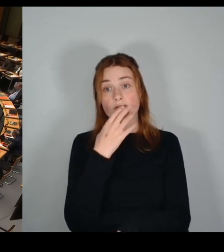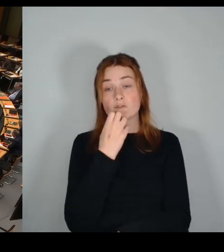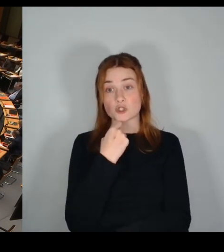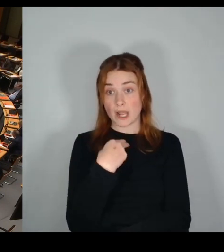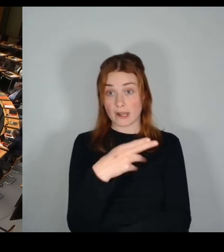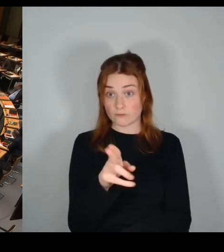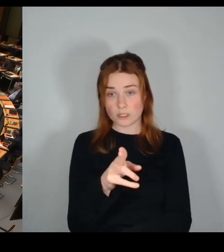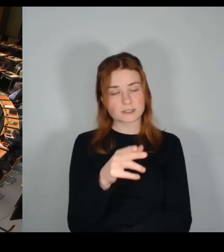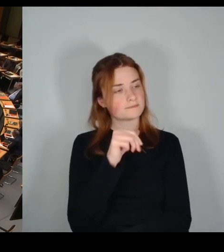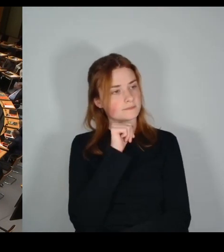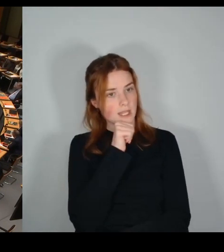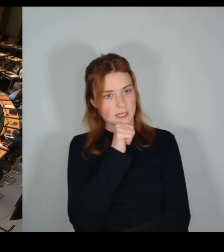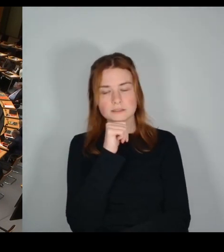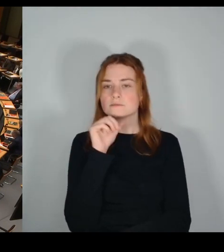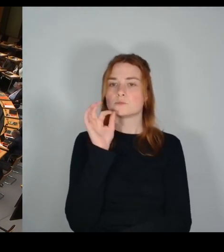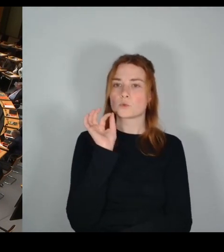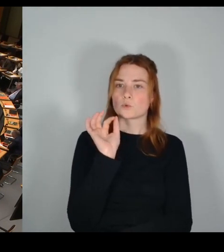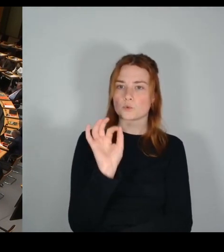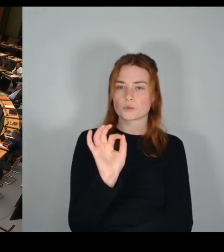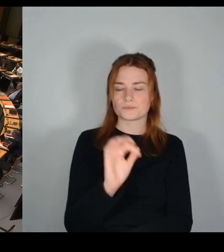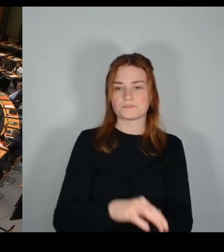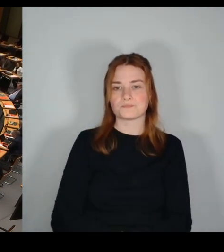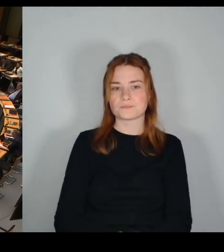Die Grünen nun der Kollege Dr. Taschner das Wort.